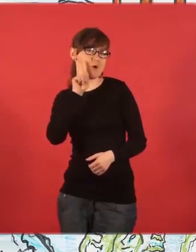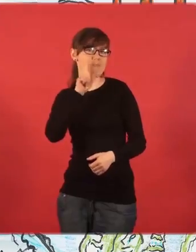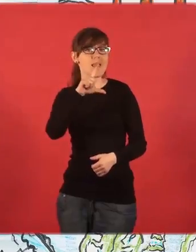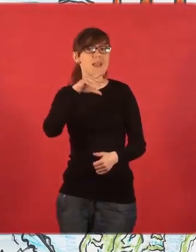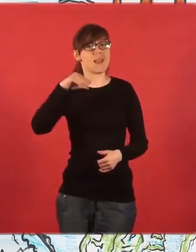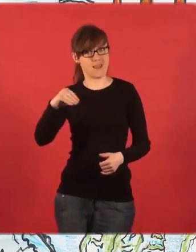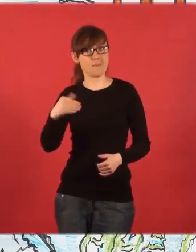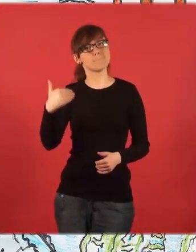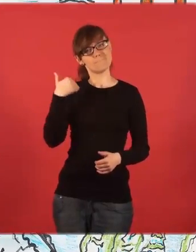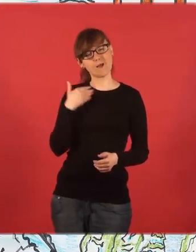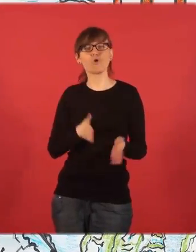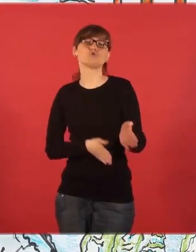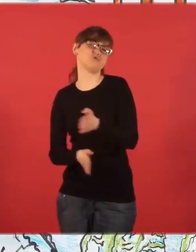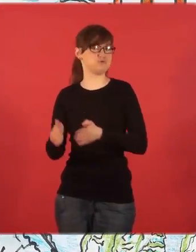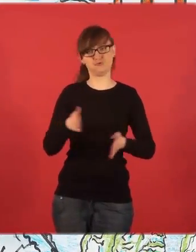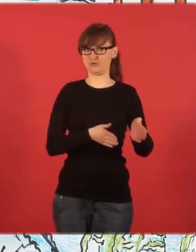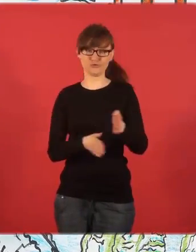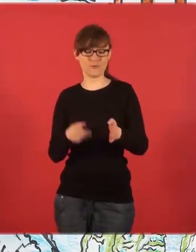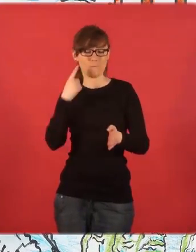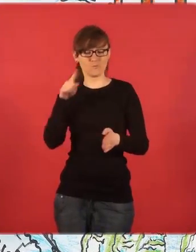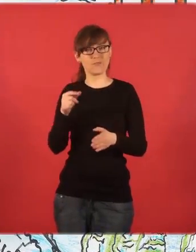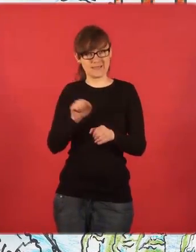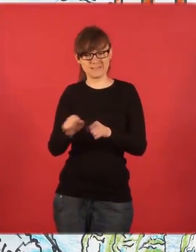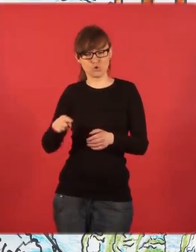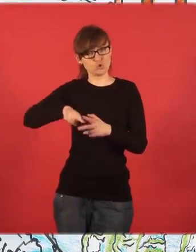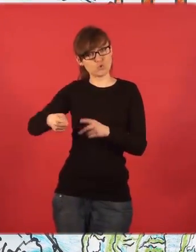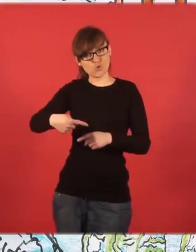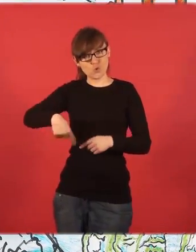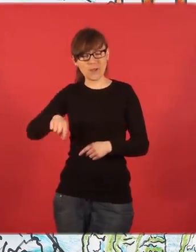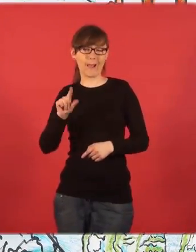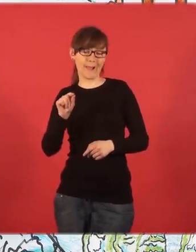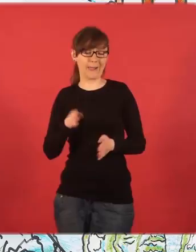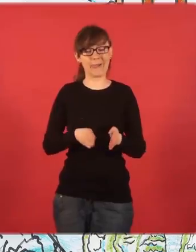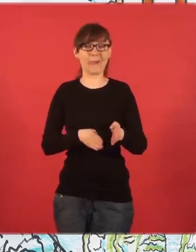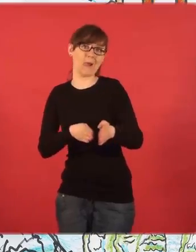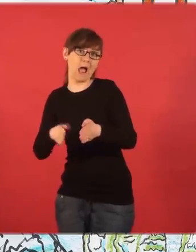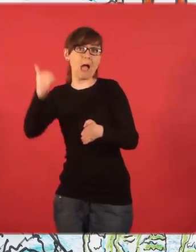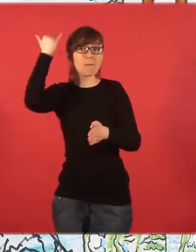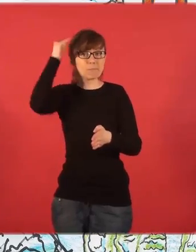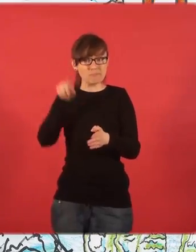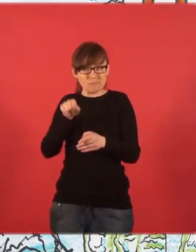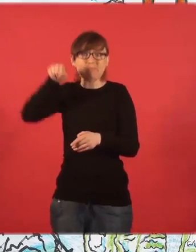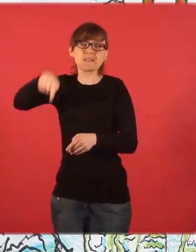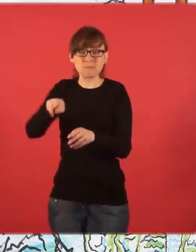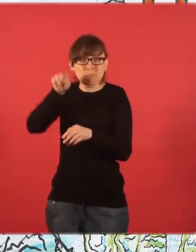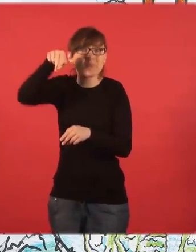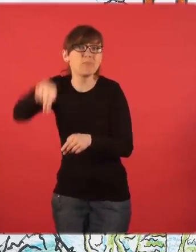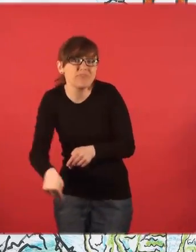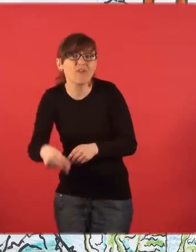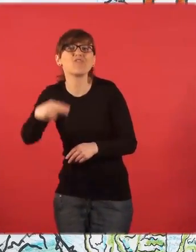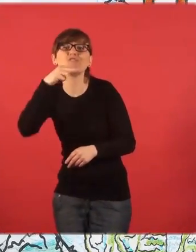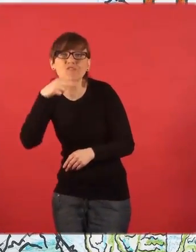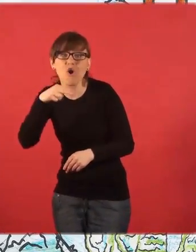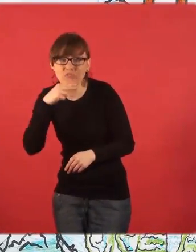Lesse nie dotrzymał jednak obietnicy. Chciał się popisać odwagą przed innymi dziećmi podjechał bardzo blisko przerębli i nie zdążył zahamować. Wpadł do wody.